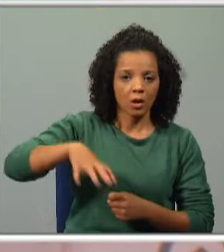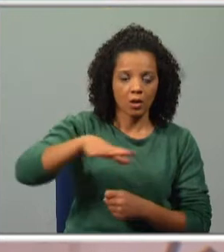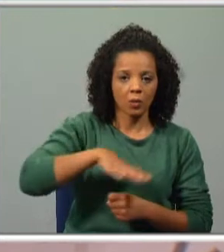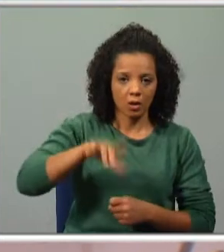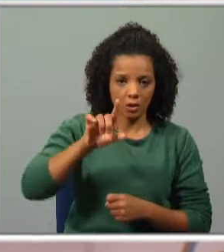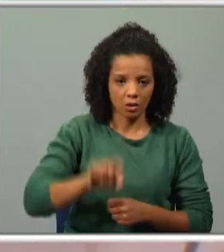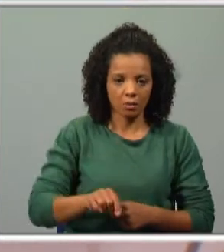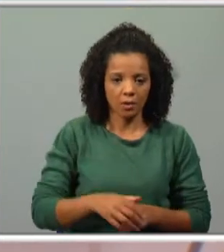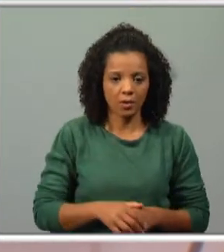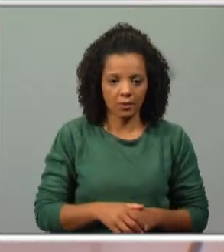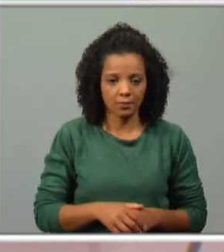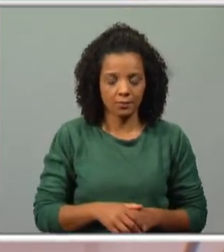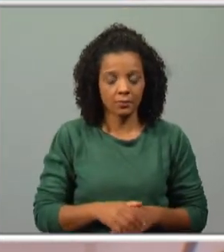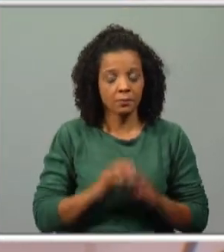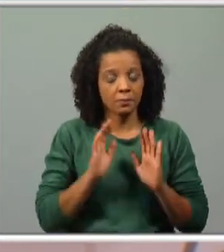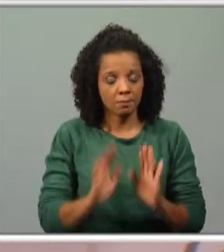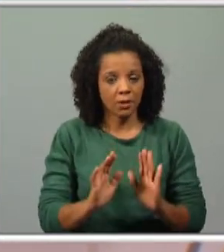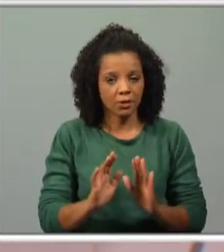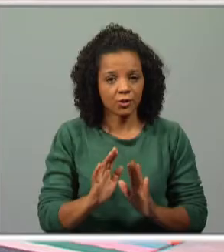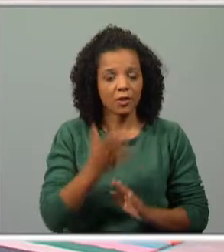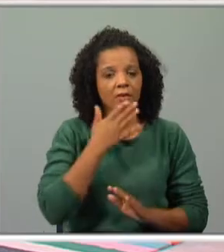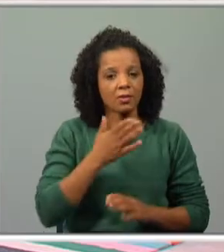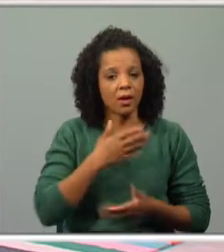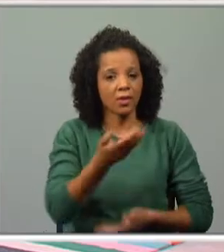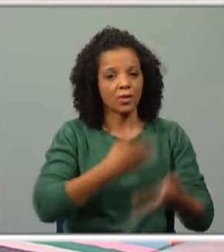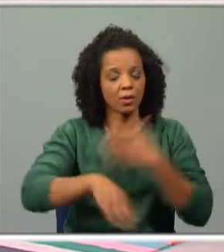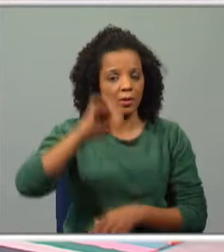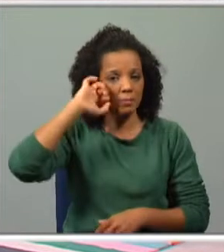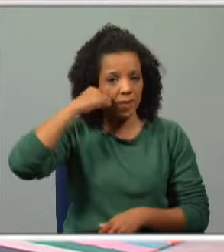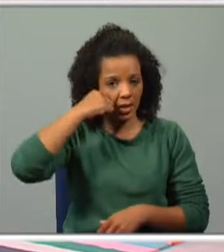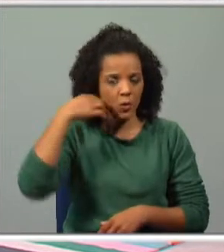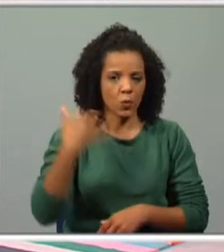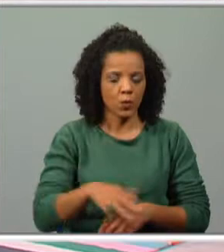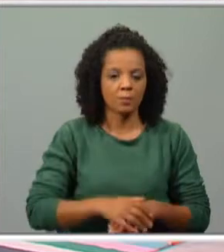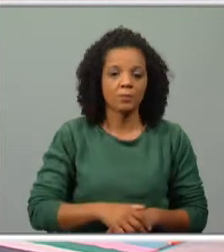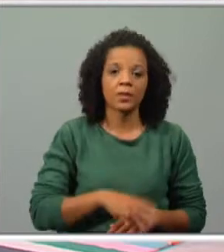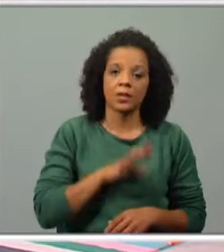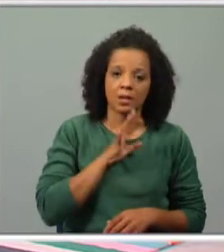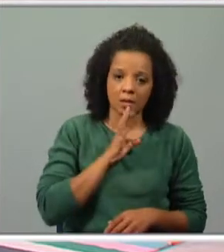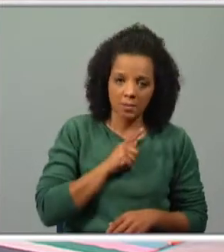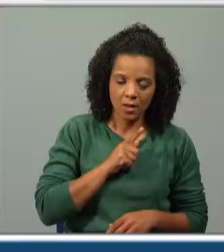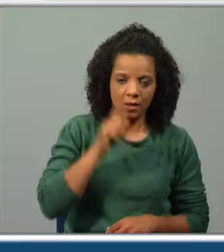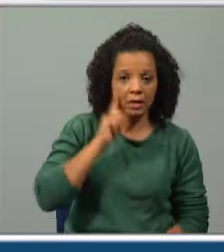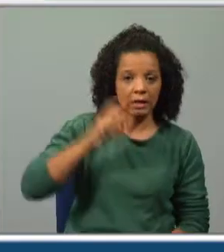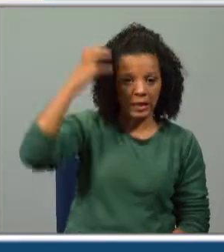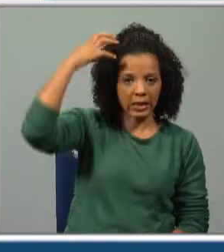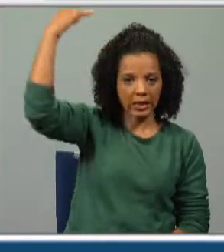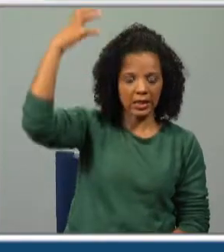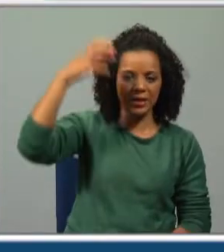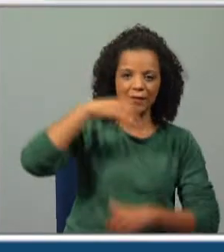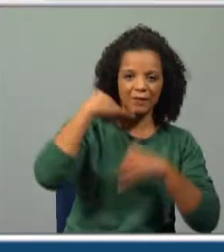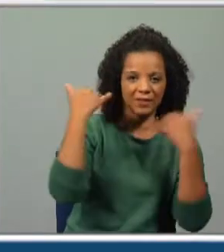por um preço inimaginável Então temos a mãe ditosa a rainha a mãe feliz e Isto 以難以想像的價格所以我們有快樂的媽媽 女王 快樂的媽媽和這個